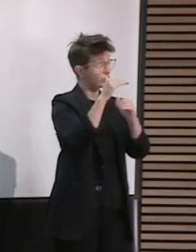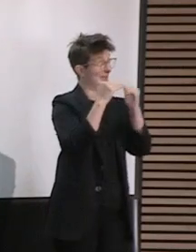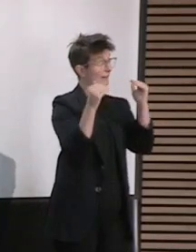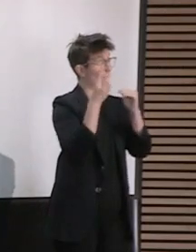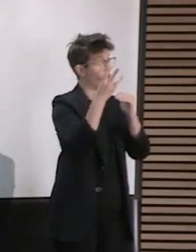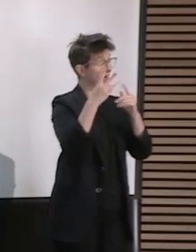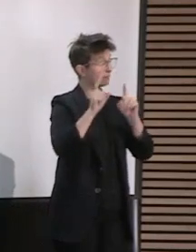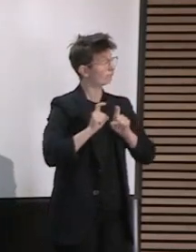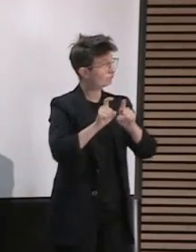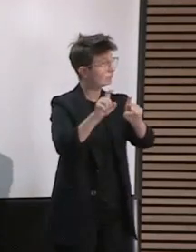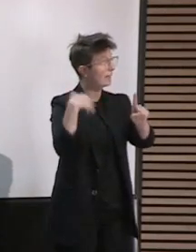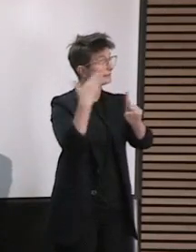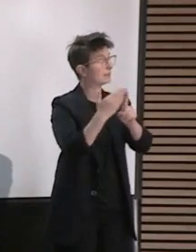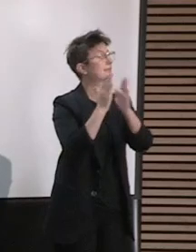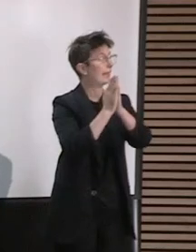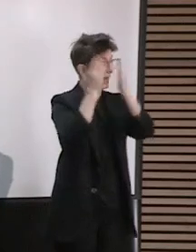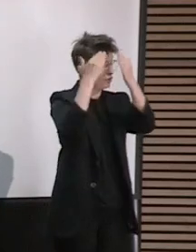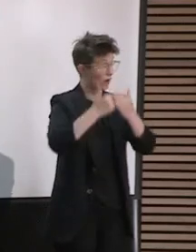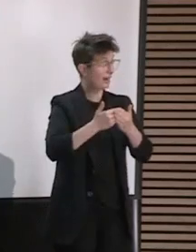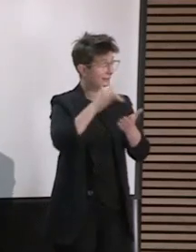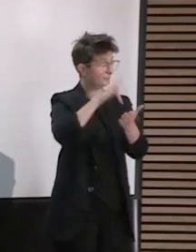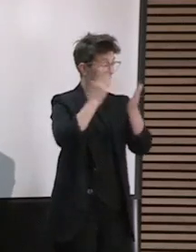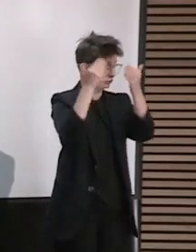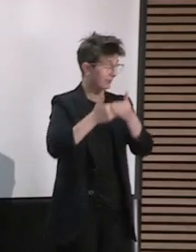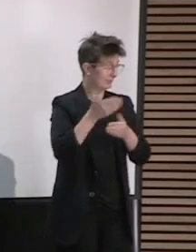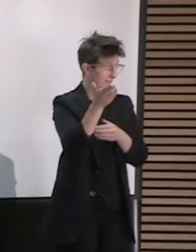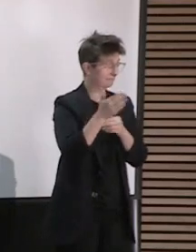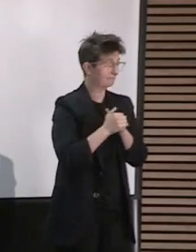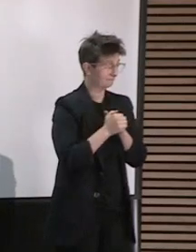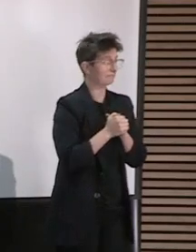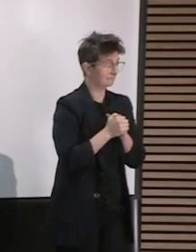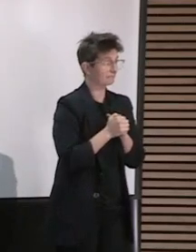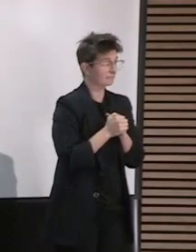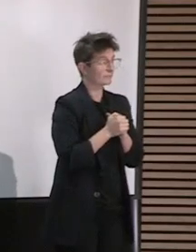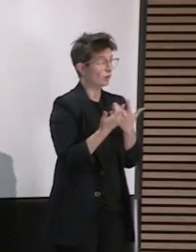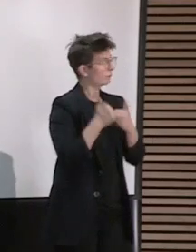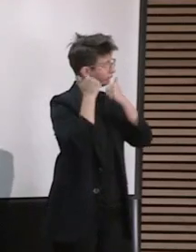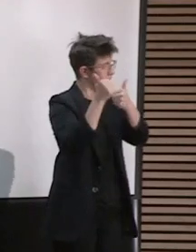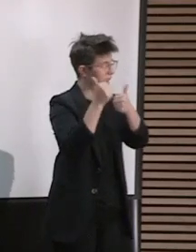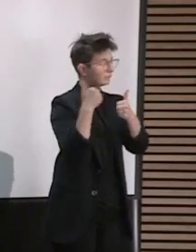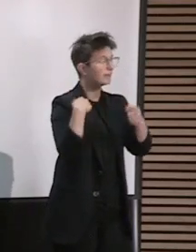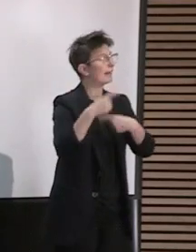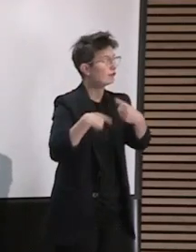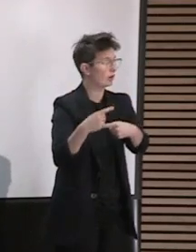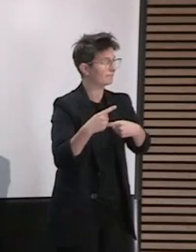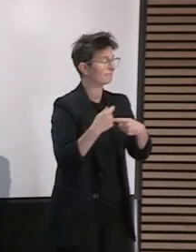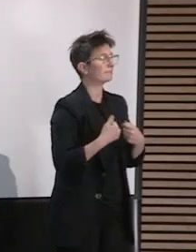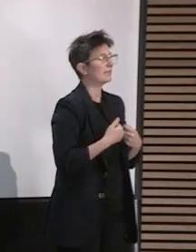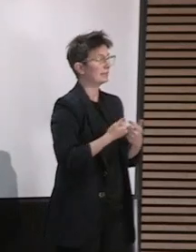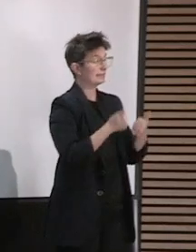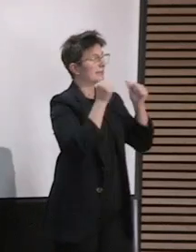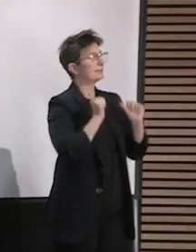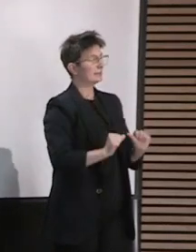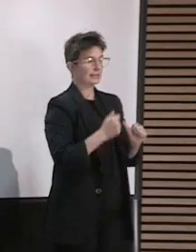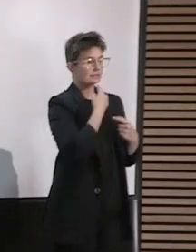whakamatau mena he pai ake to